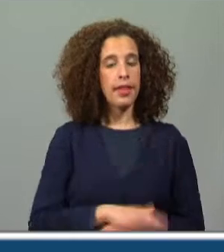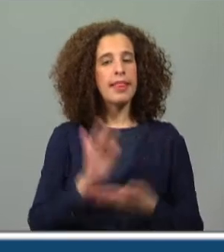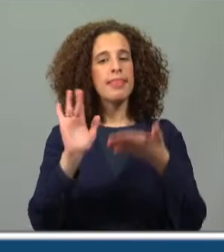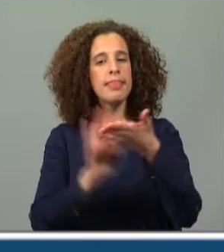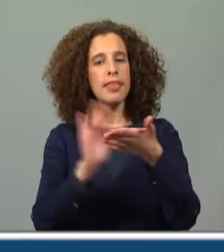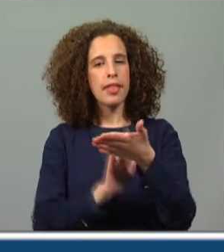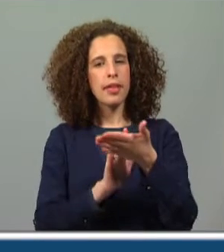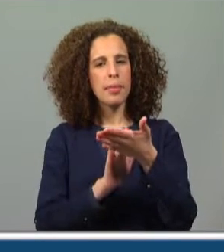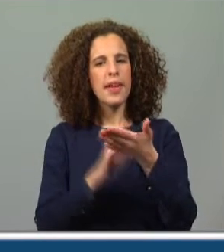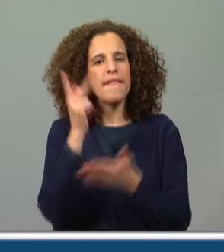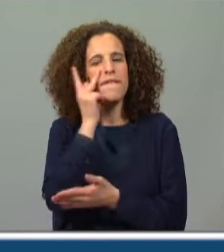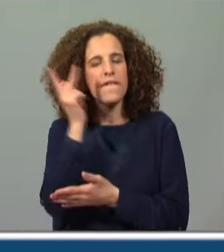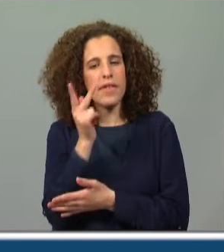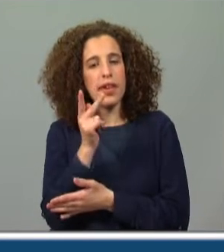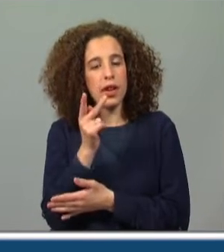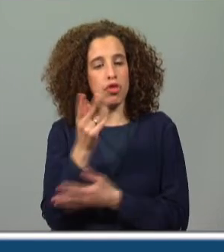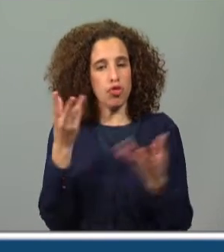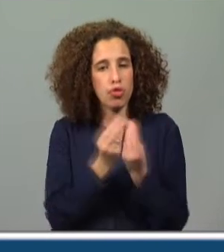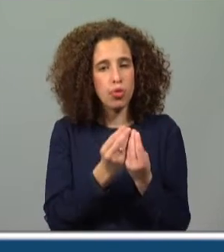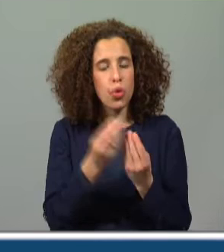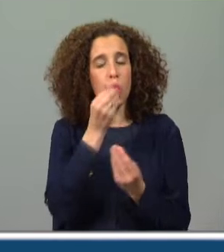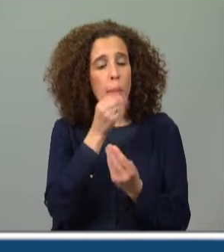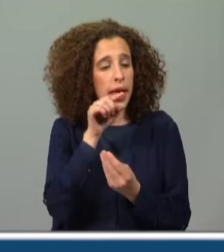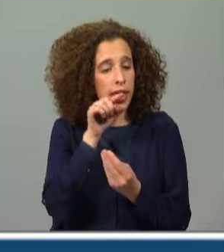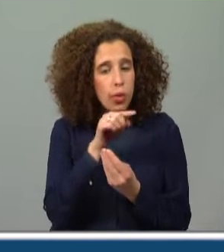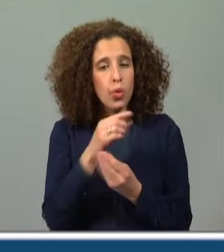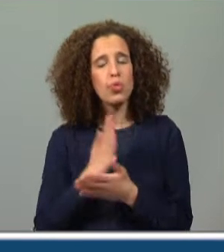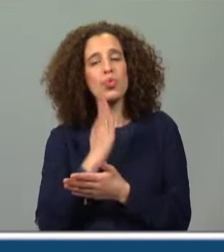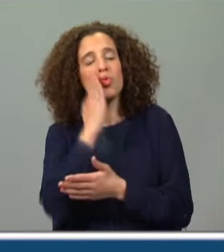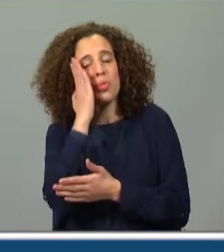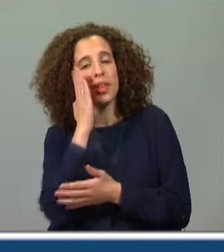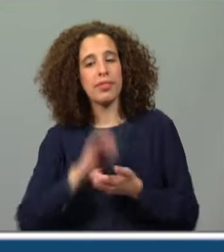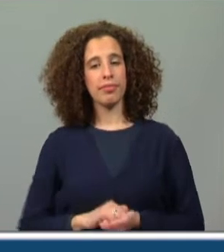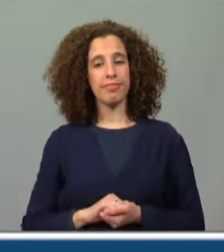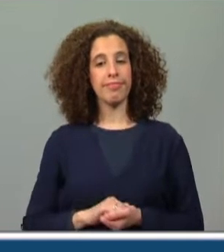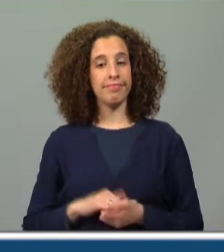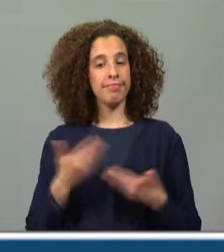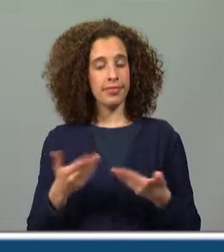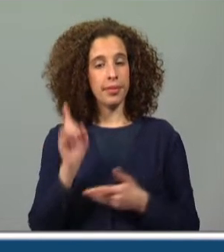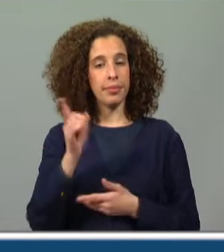para se ficar vivendo com ele comendo dormindo portanto temos aqui uma 和他一起吃飯睡覺所以在這裡我們有一個